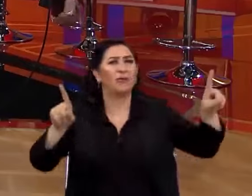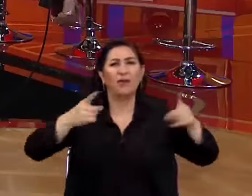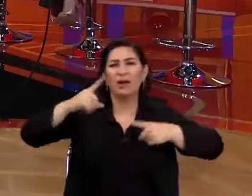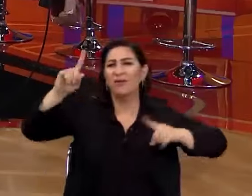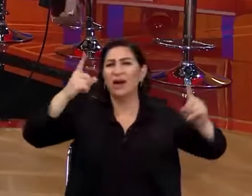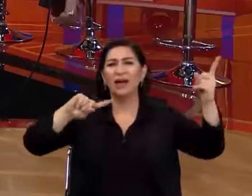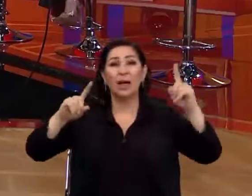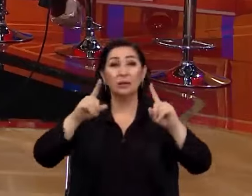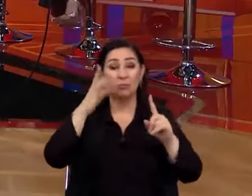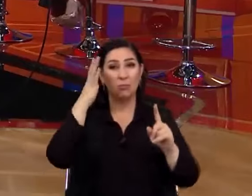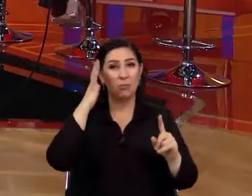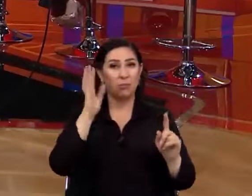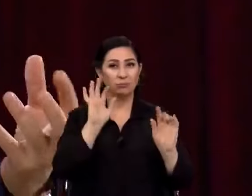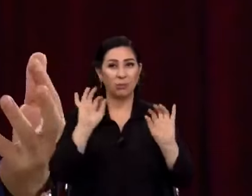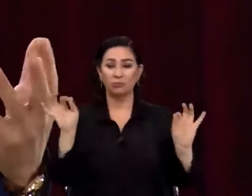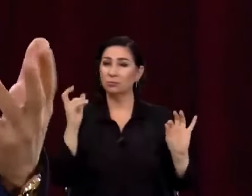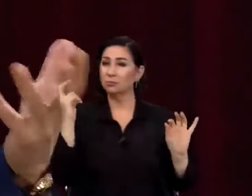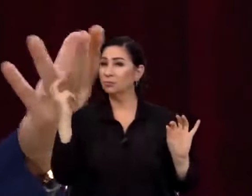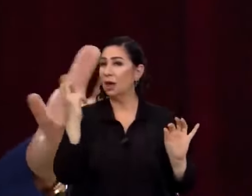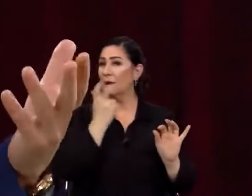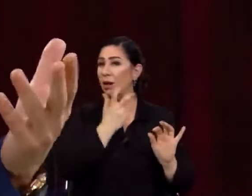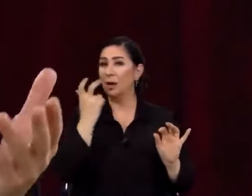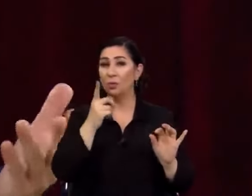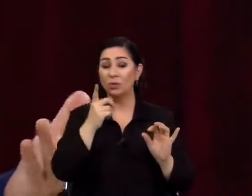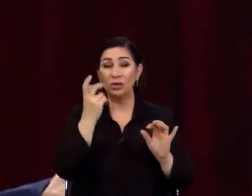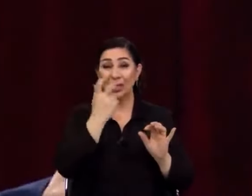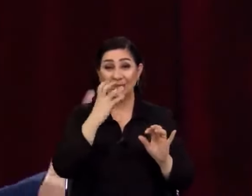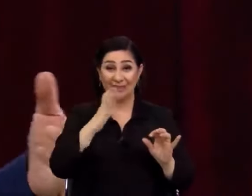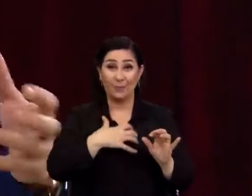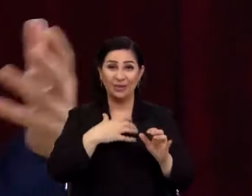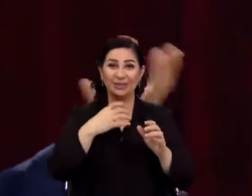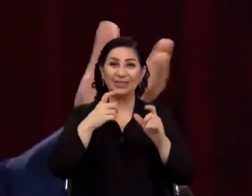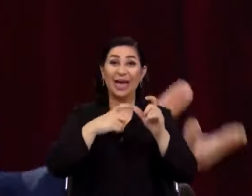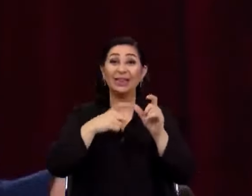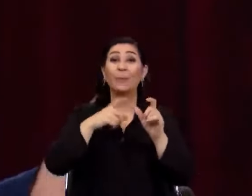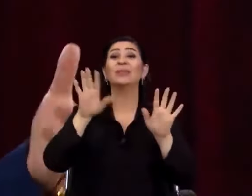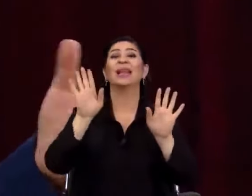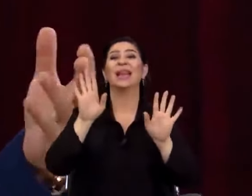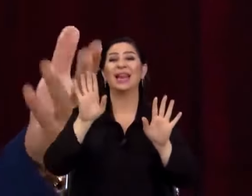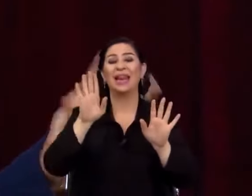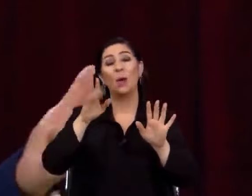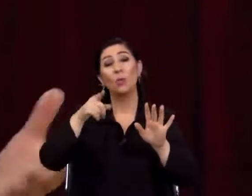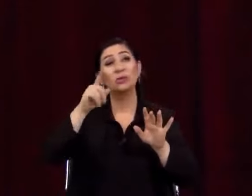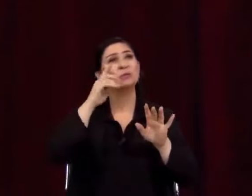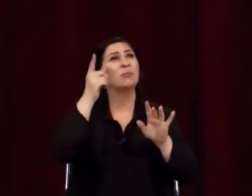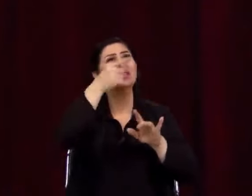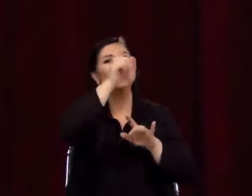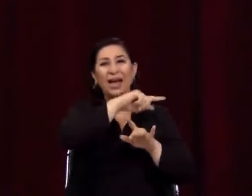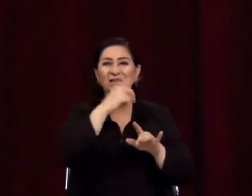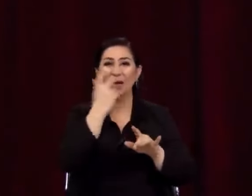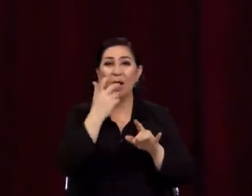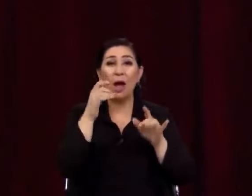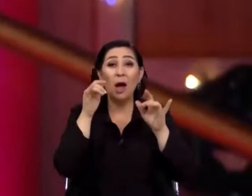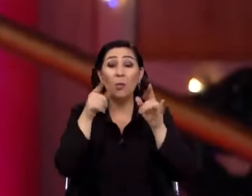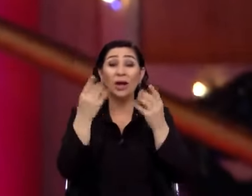profesyonel yani Hakikaten bu şarkıların sahipleri Sertap için söylemiyorum Ama genelde şarkıların sahipleri bu kadar iyi söyleyemiyorlar Estağfurullah